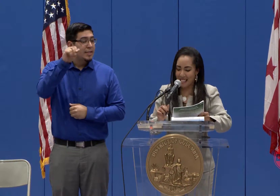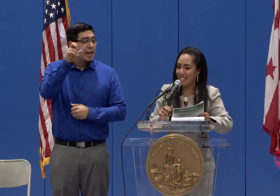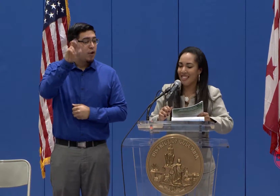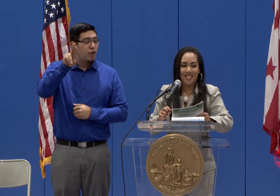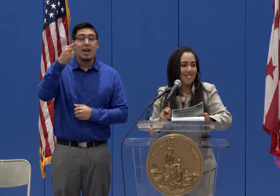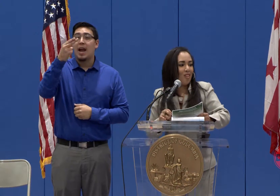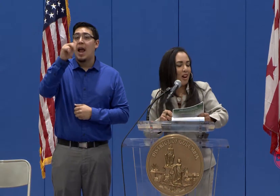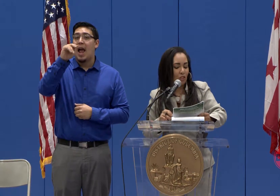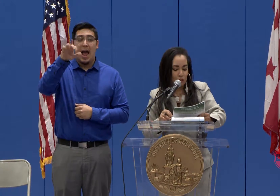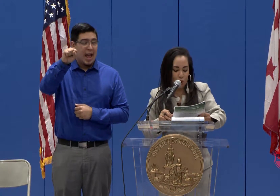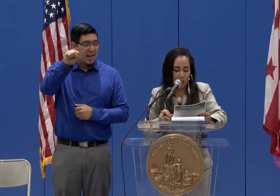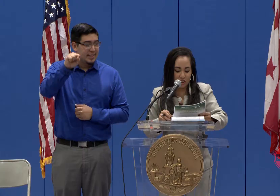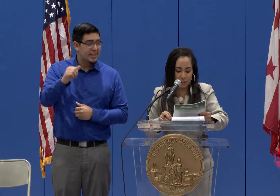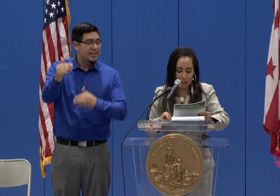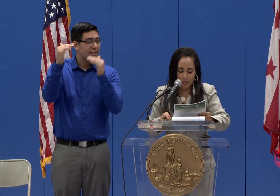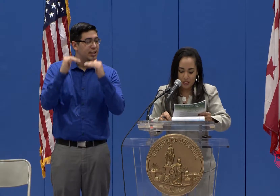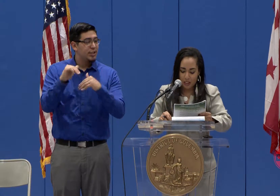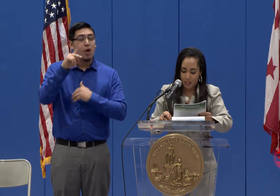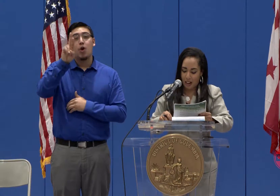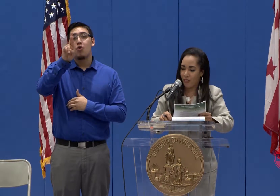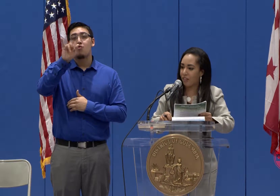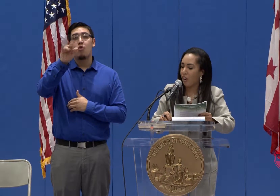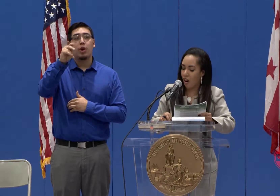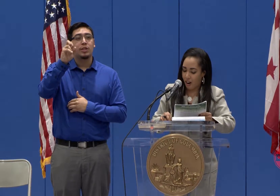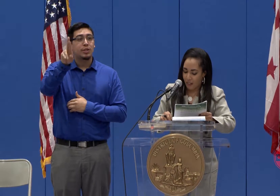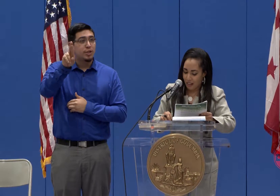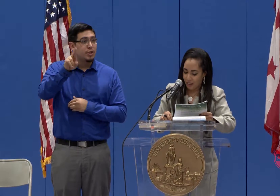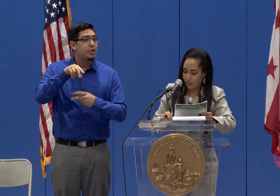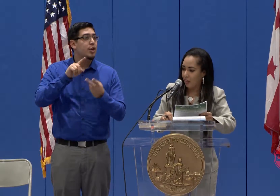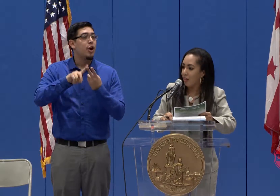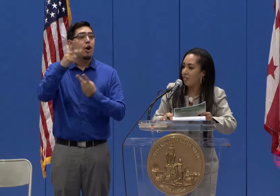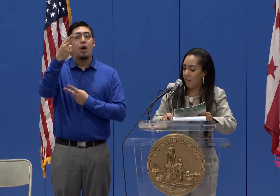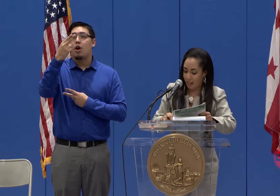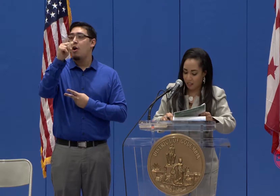DIRECTOR HINES, DIRECTOR ROYSTER, DIRECTOR HARVEY,